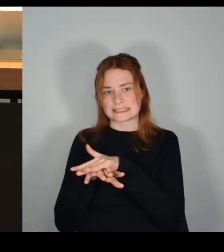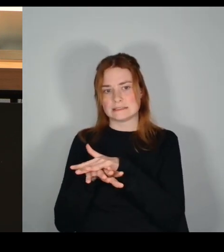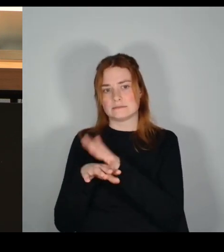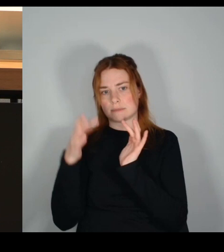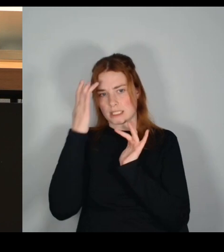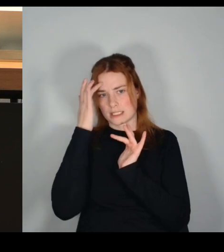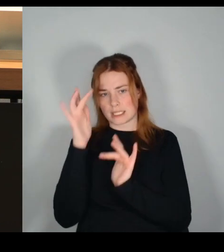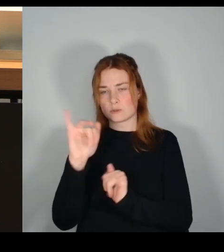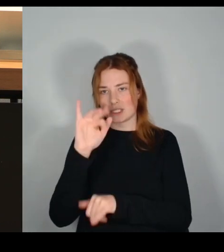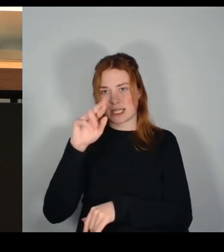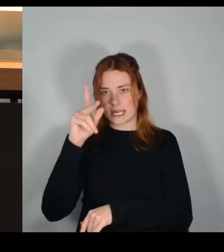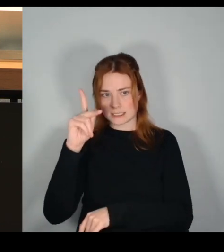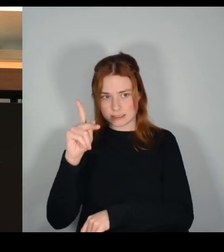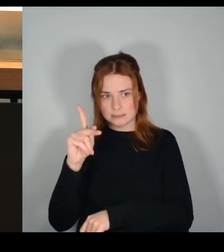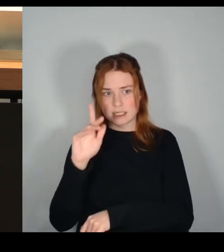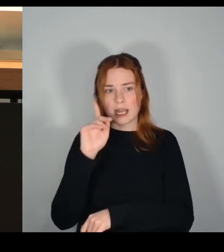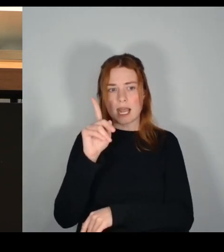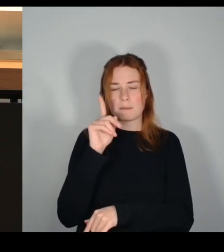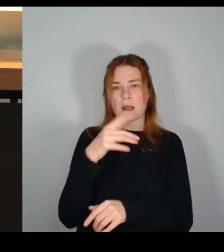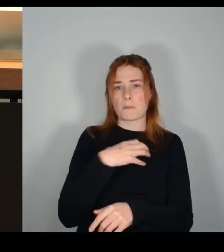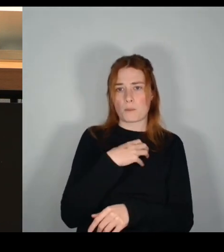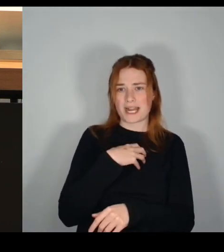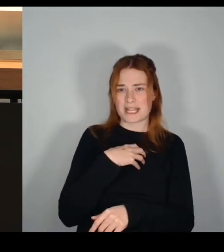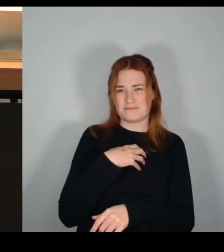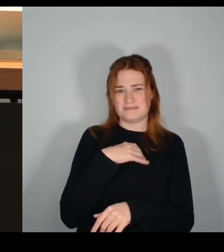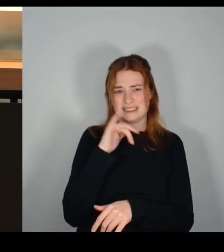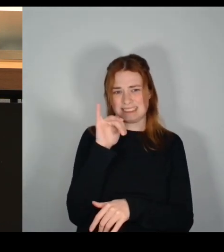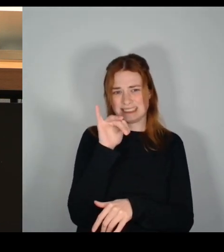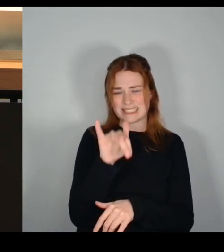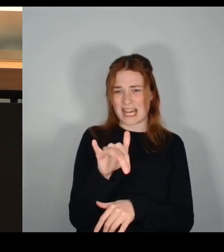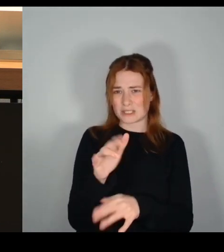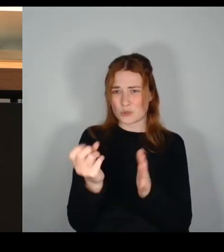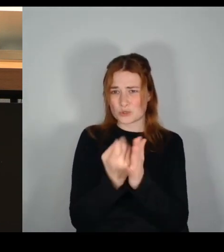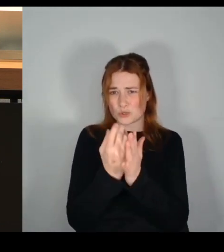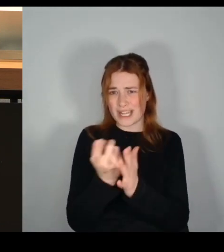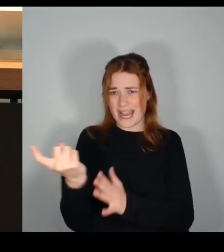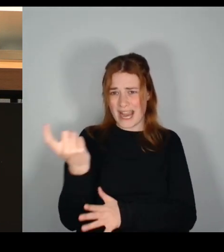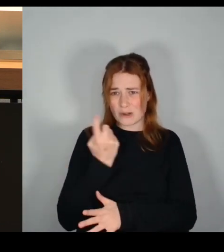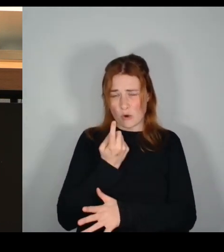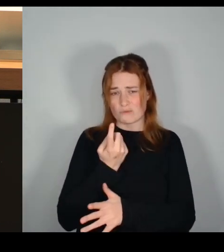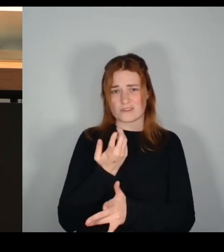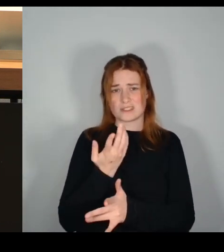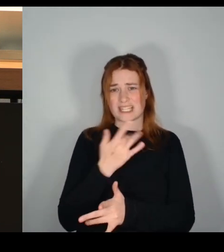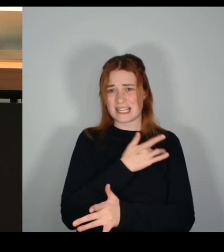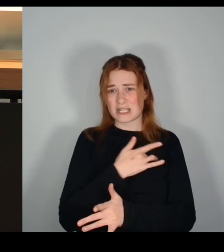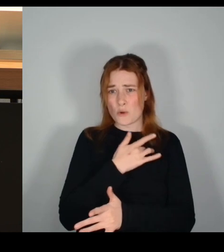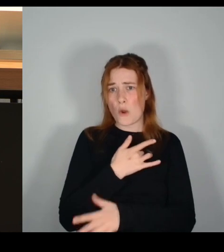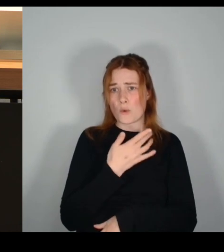auf die kulturelle Herkunft und Religion gelegt wird und hier der vom Bundestag anerkannte Schutzbedarf ins Leere läuft.